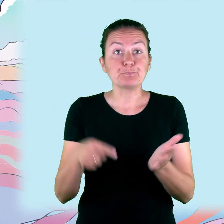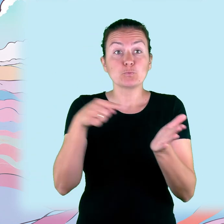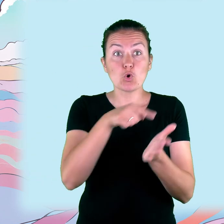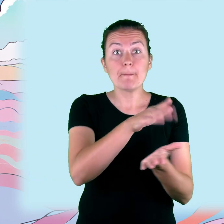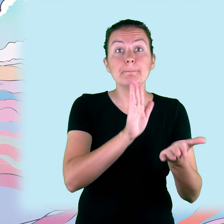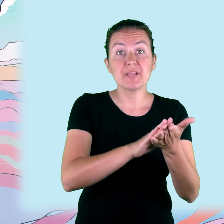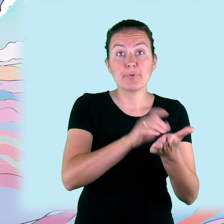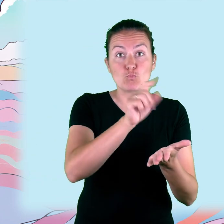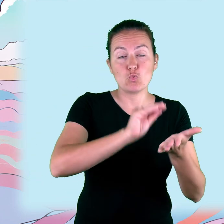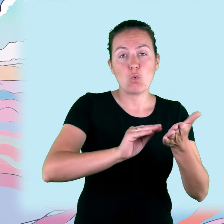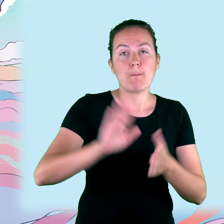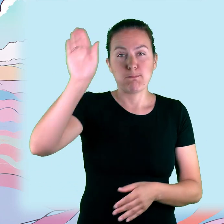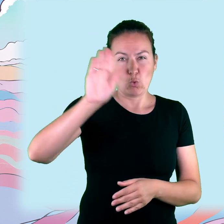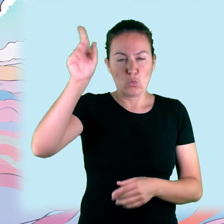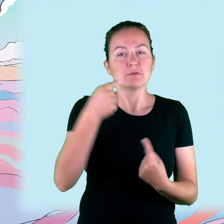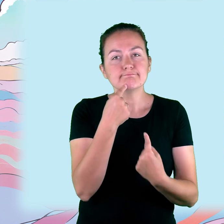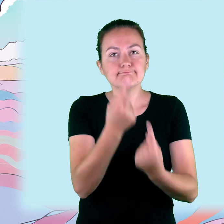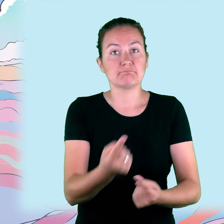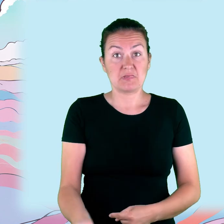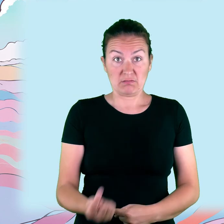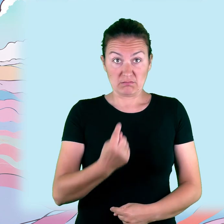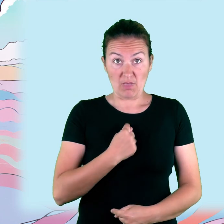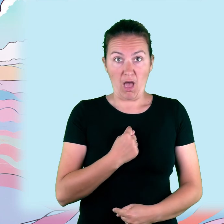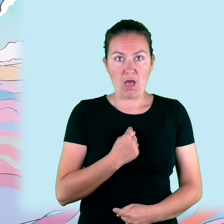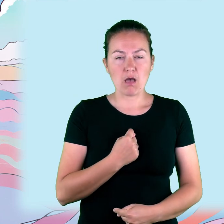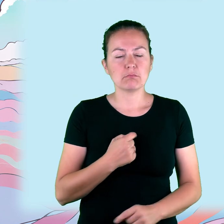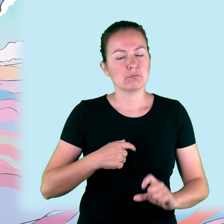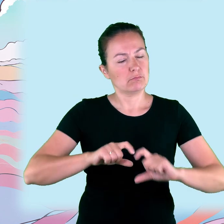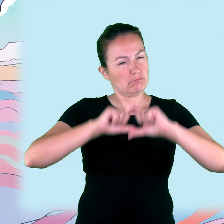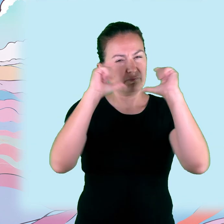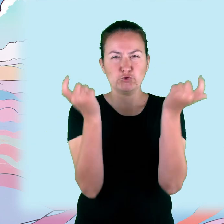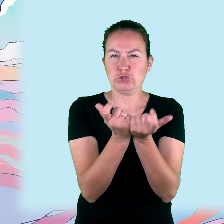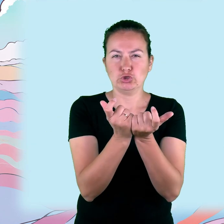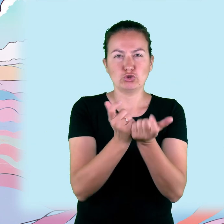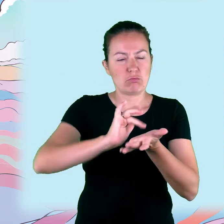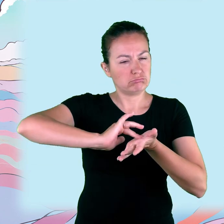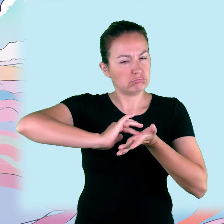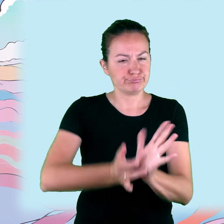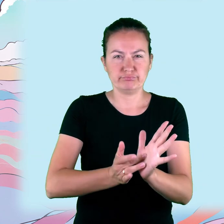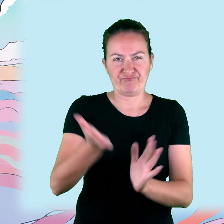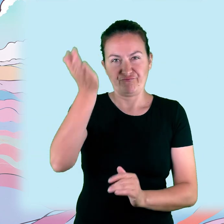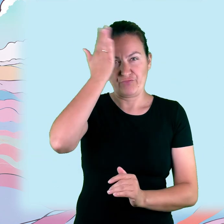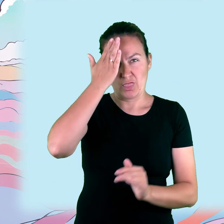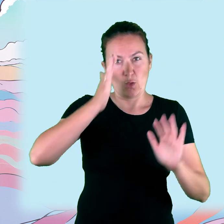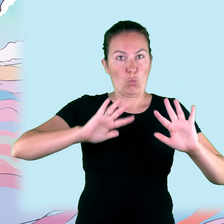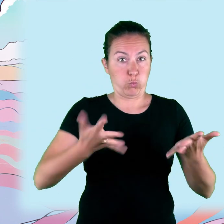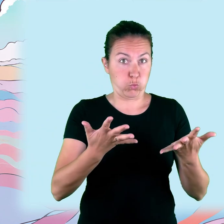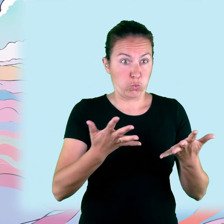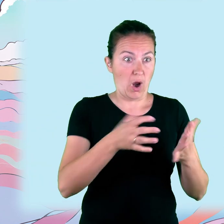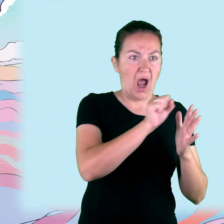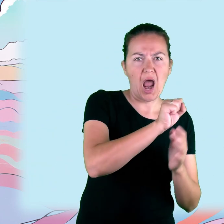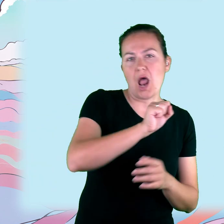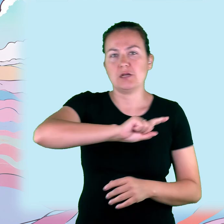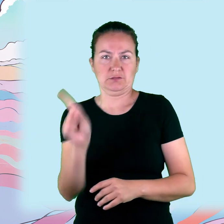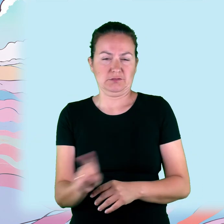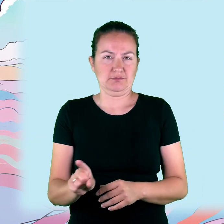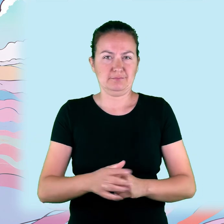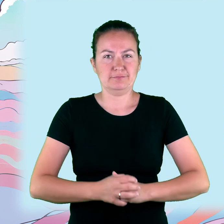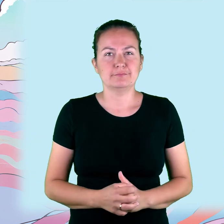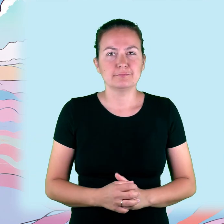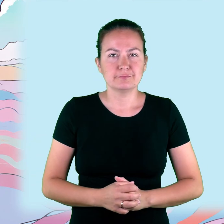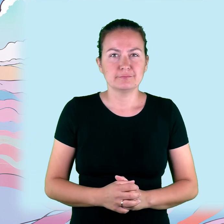W Biblii tak mówi o sobie Bóg: “jam (ja jestem) alfa i omega” - czyli początek i koniec wszystkiego.